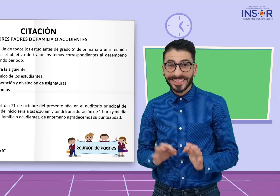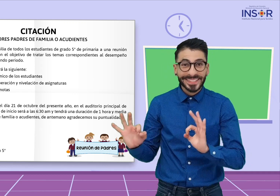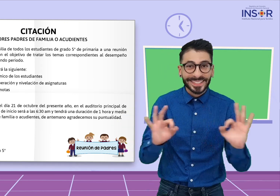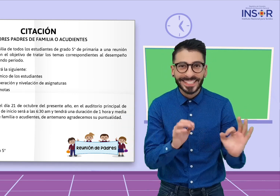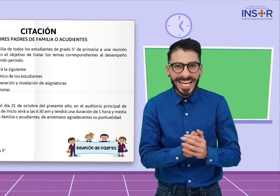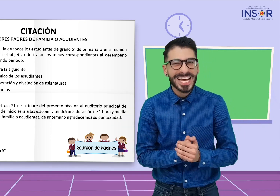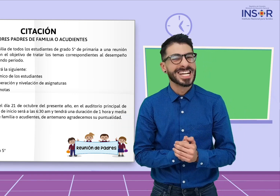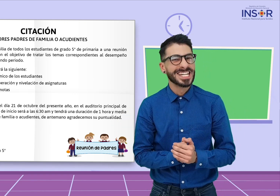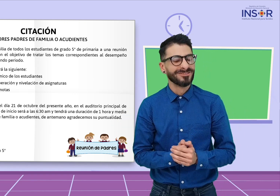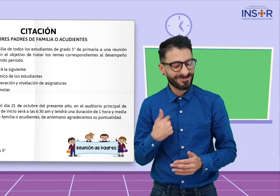¿Cómo vamos?